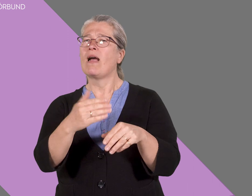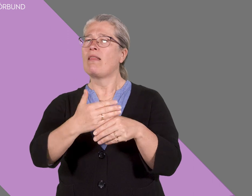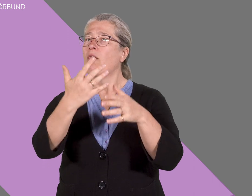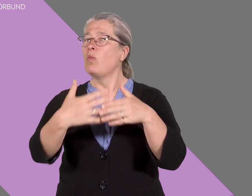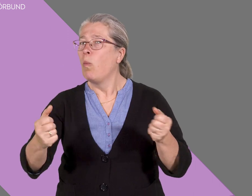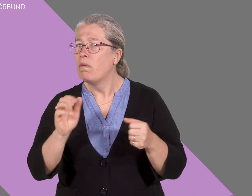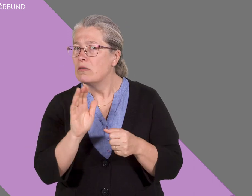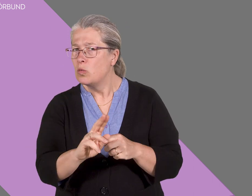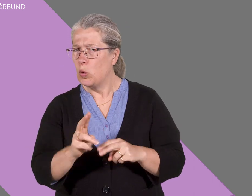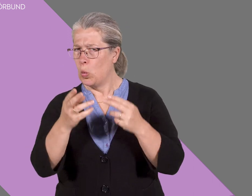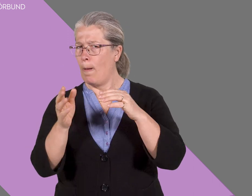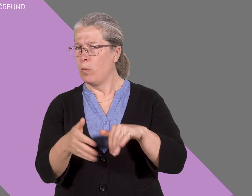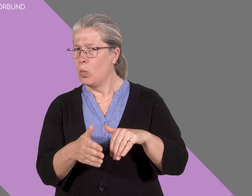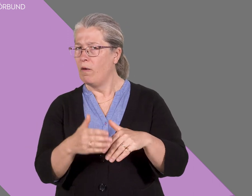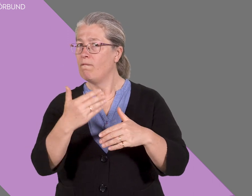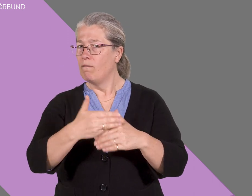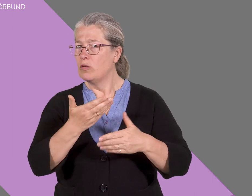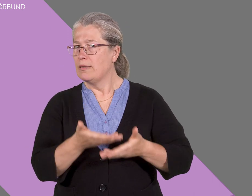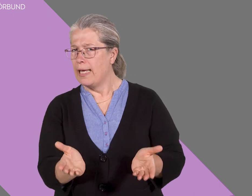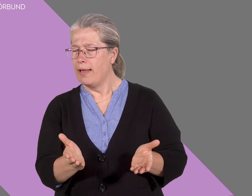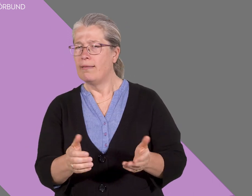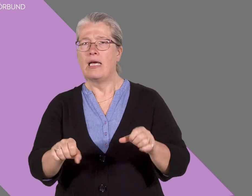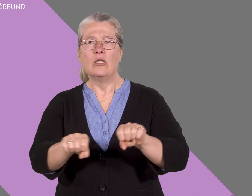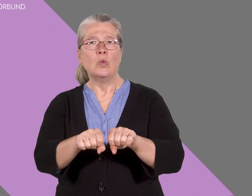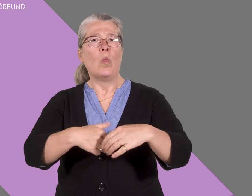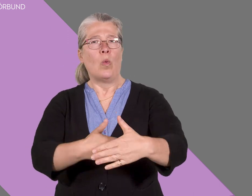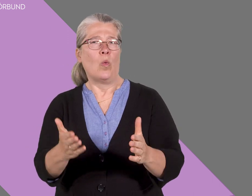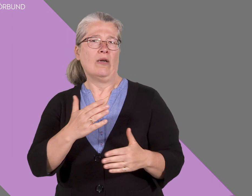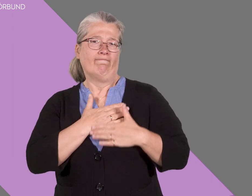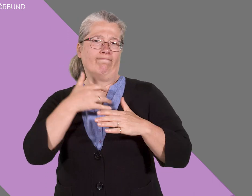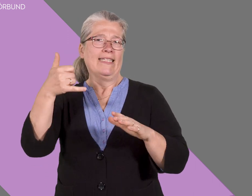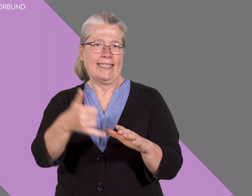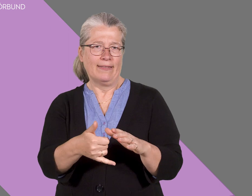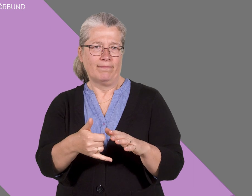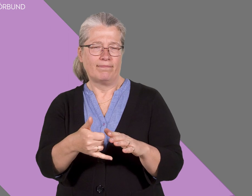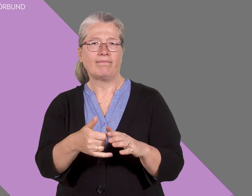nya finska produktion ”Kärlek i en skokartong (”Rakkaus kenkälaatikossa”) -